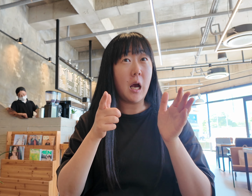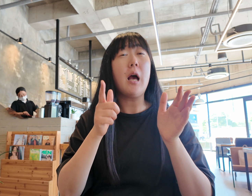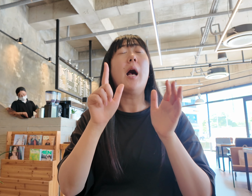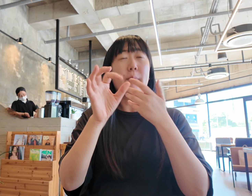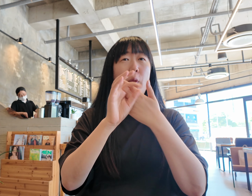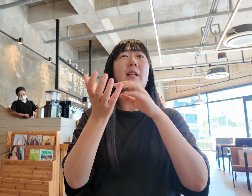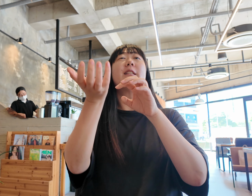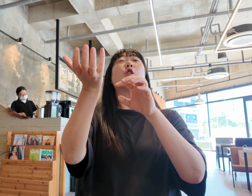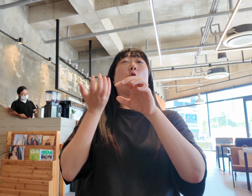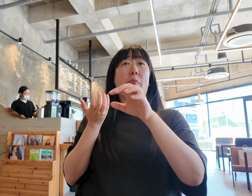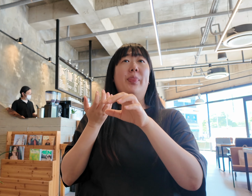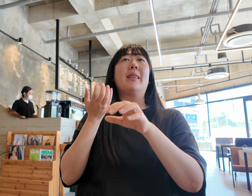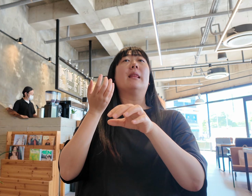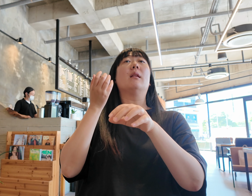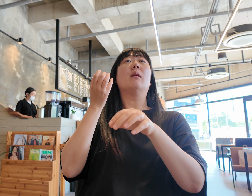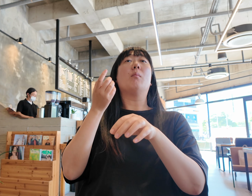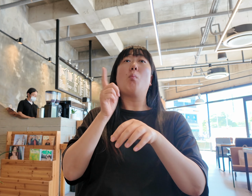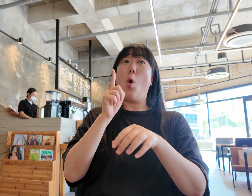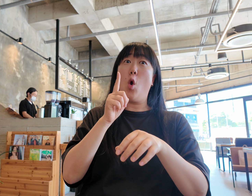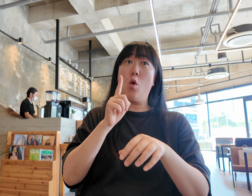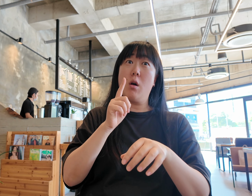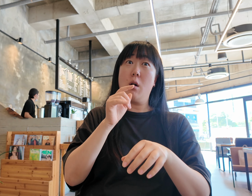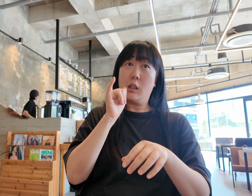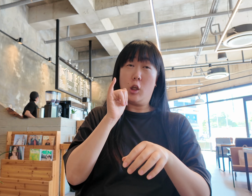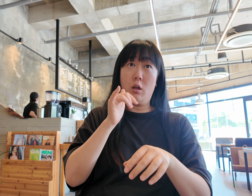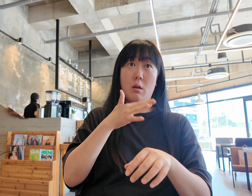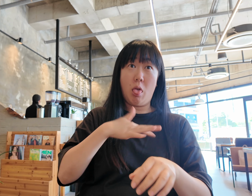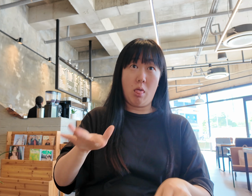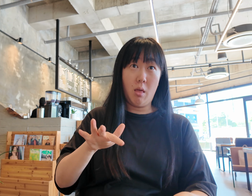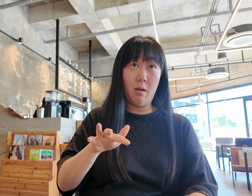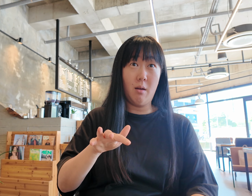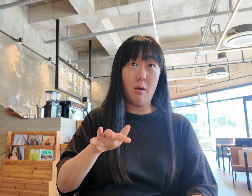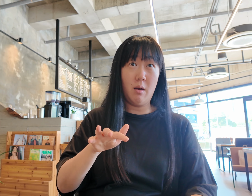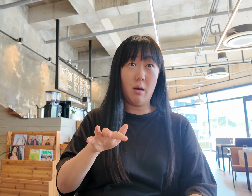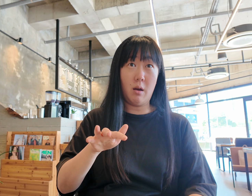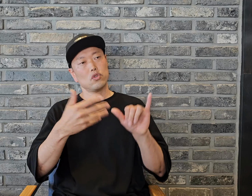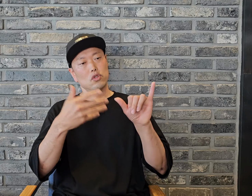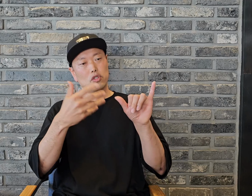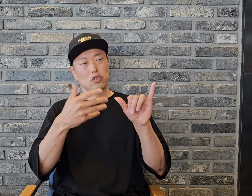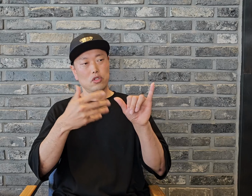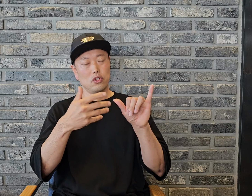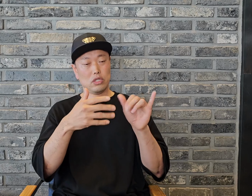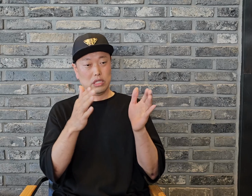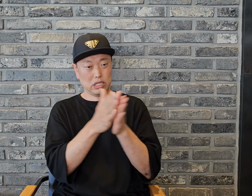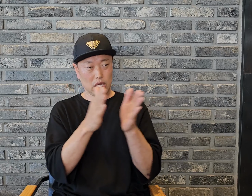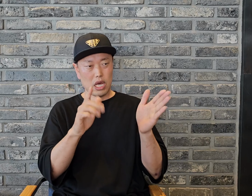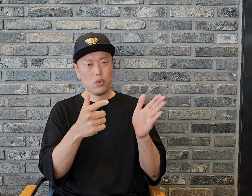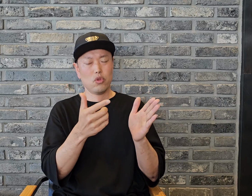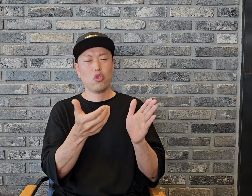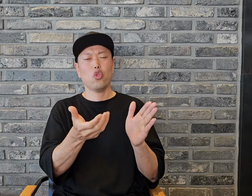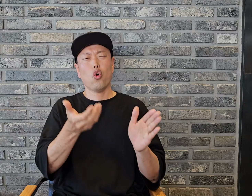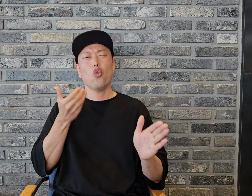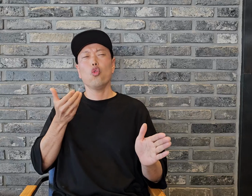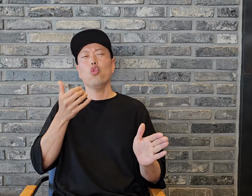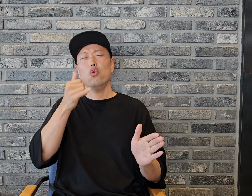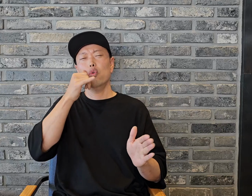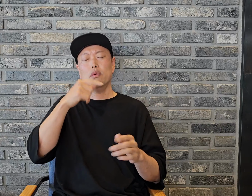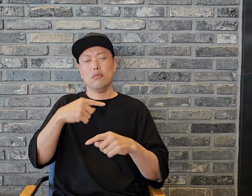それともその前に調べたんですか？ YouTube を始める前に、たくさんのことを調べました。